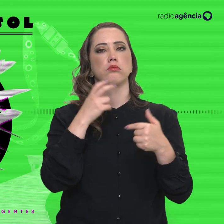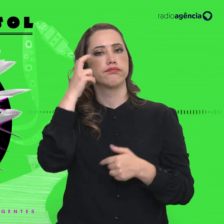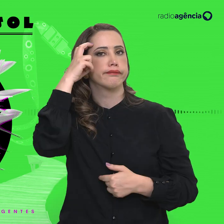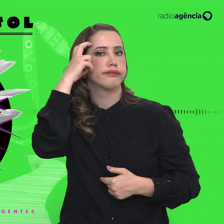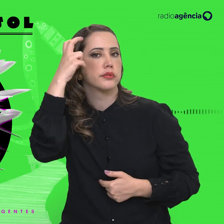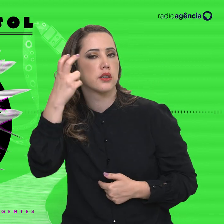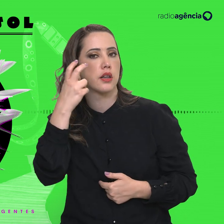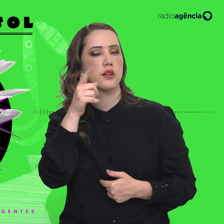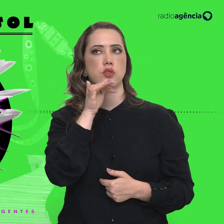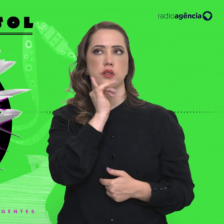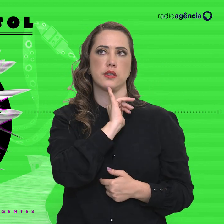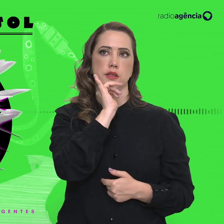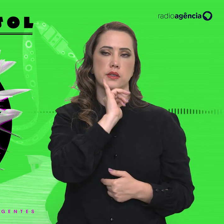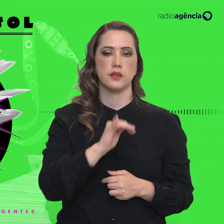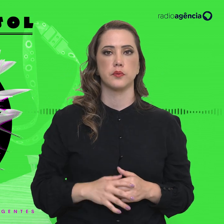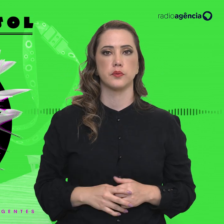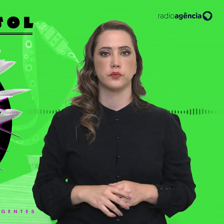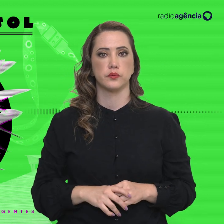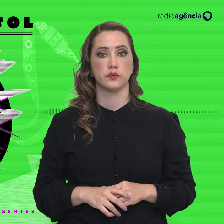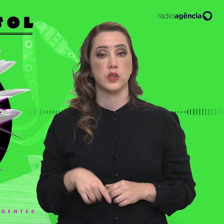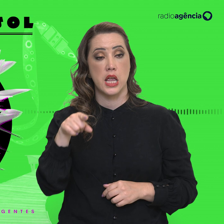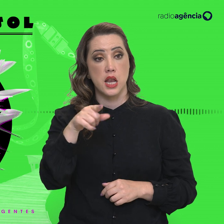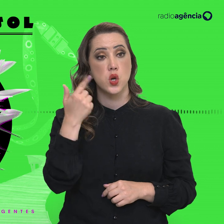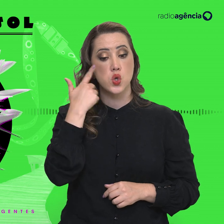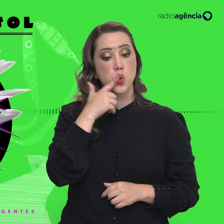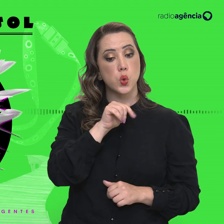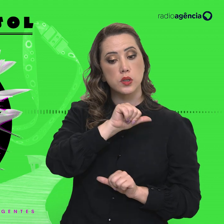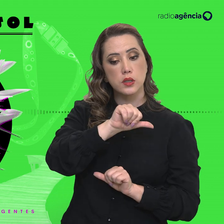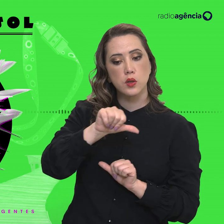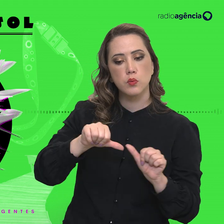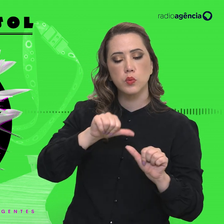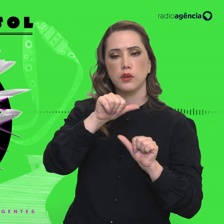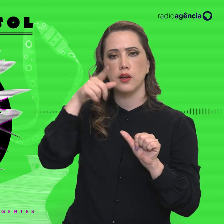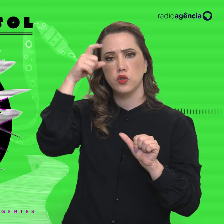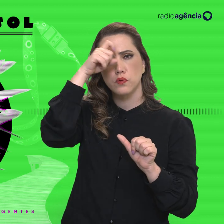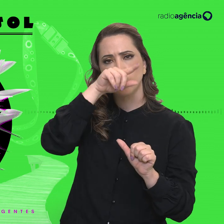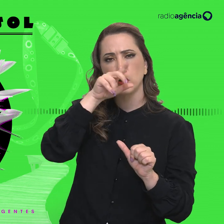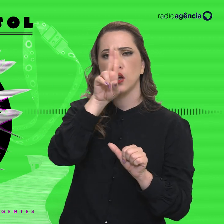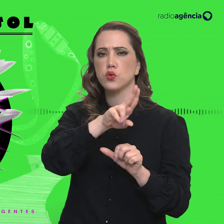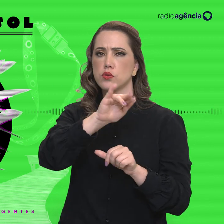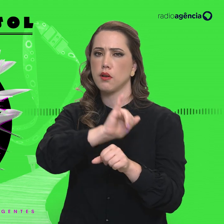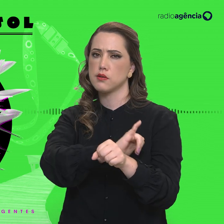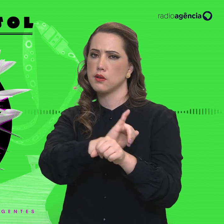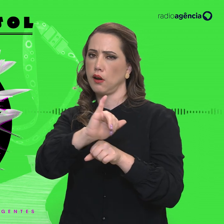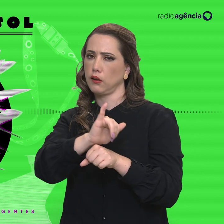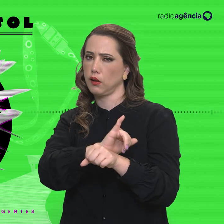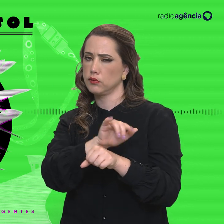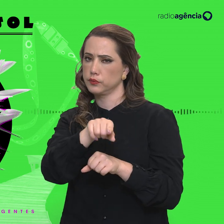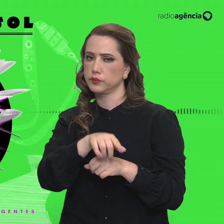Exemplo: contornou a dificuldade com estratégia. [fim da voz com qualidade de áudio de rádio FM] 🎶 [mudando o canal da tv] 🎶 [Capitão Nascimento em Tropa de Elite 2] Os senhores estão anotando? Sim, Senhor